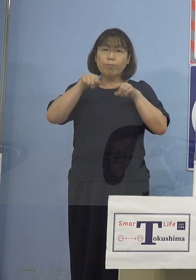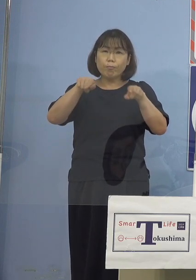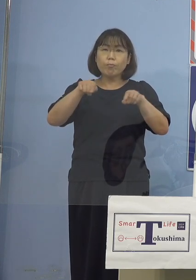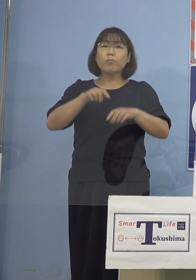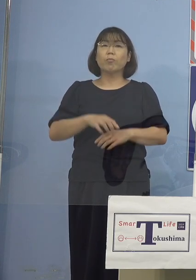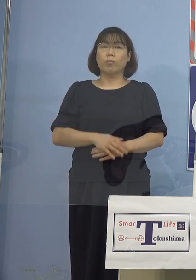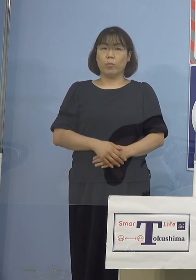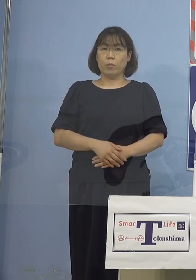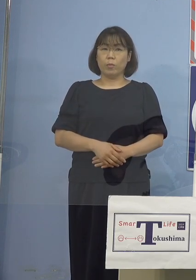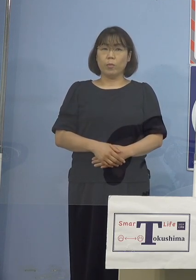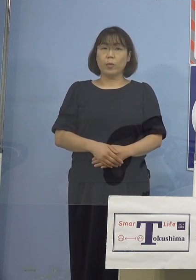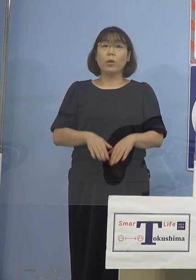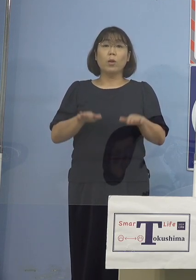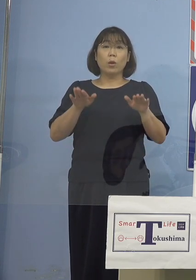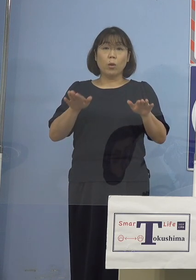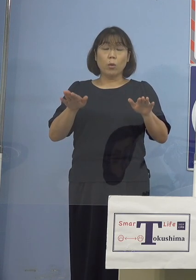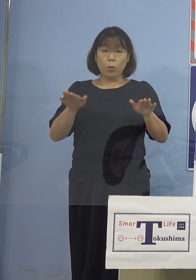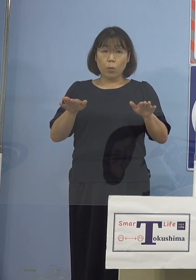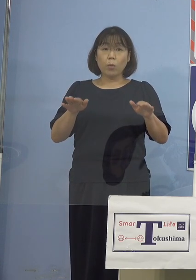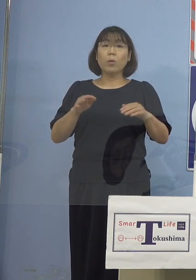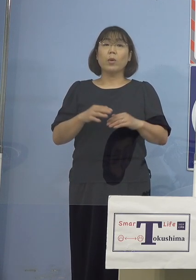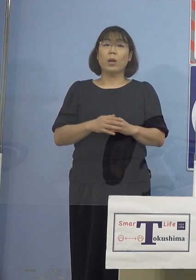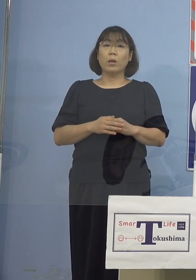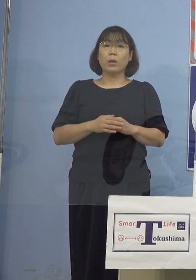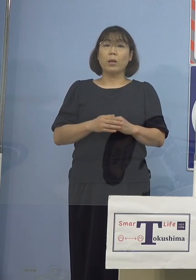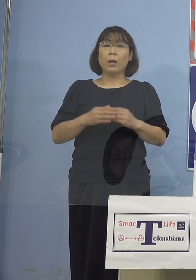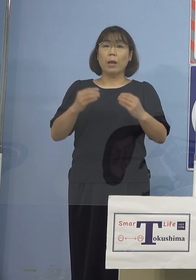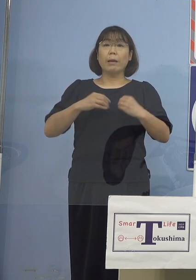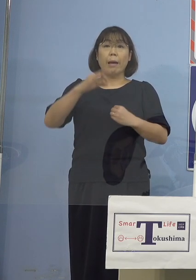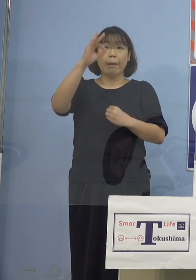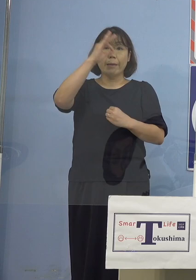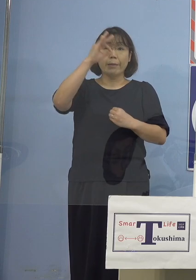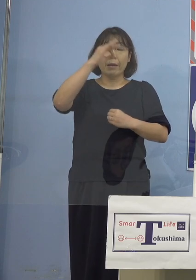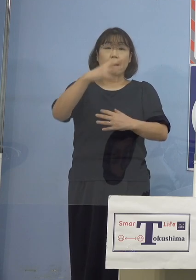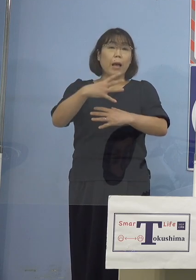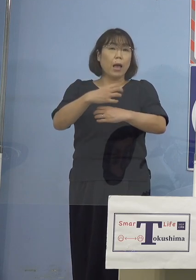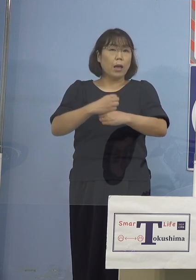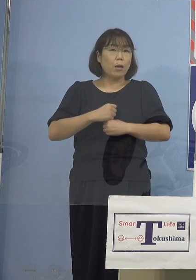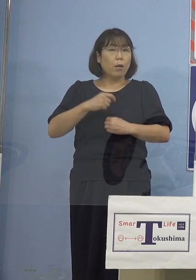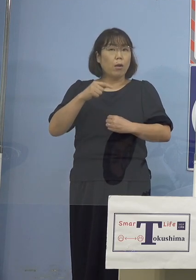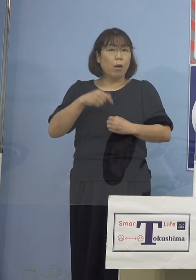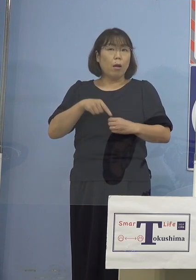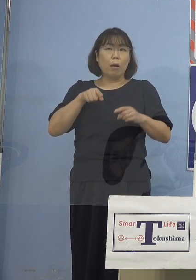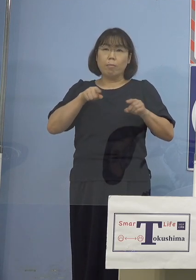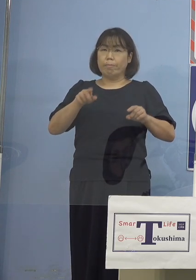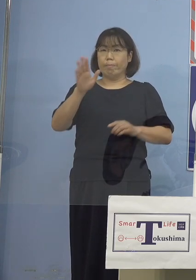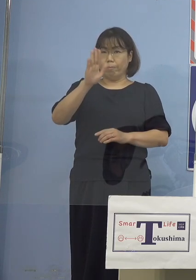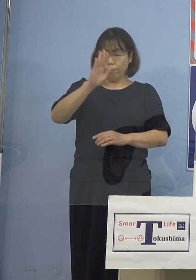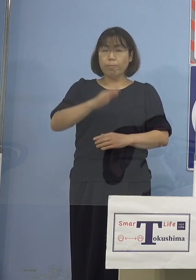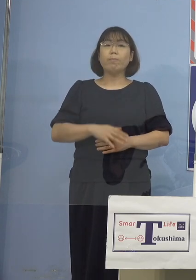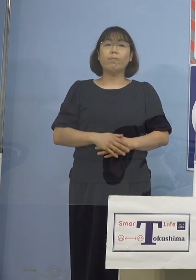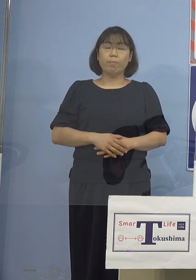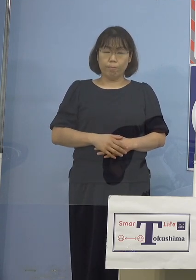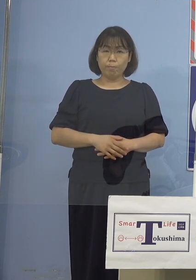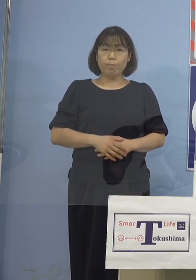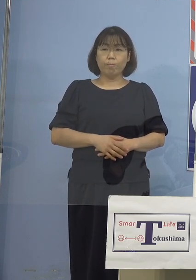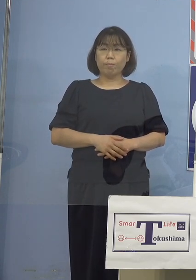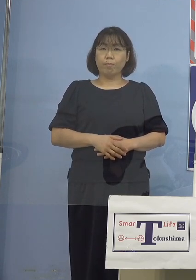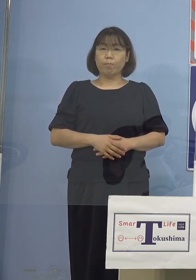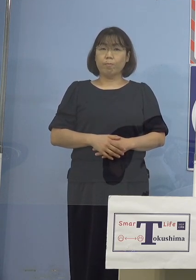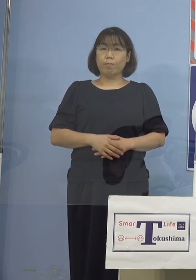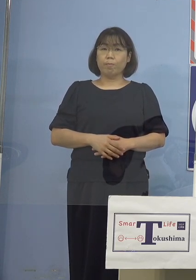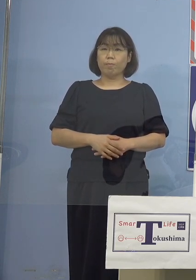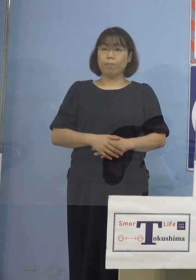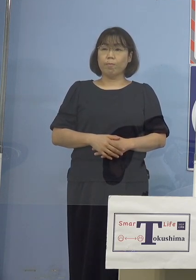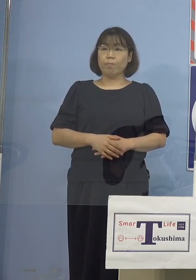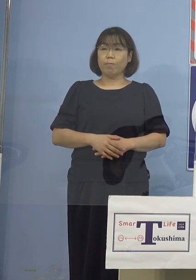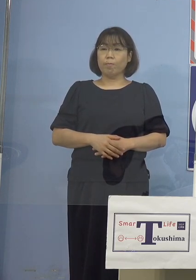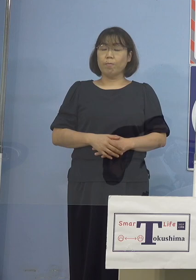今回その「感染観察・注意」 これは発令しないという形になります